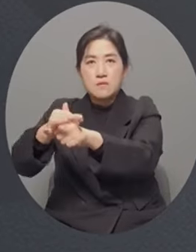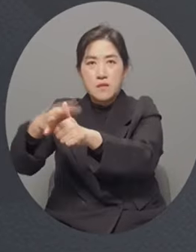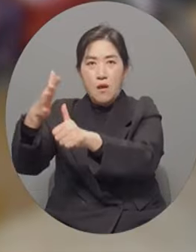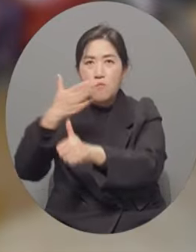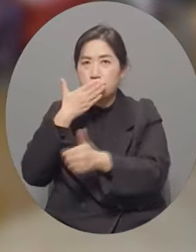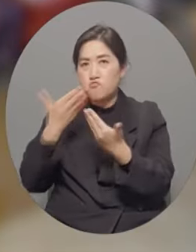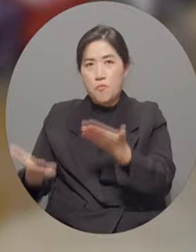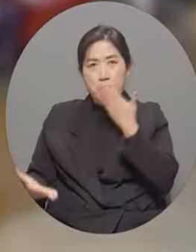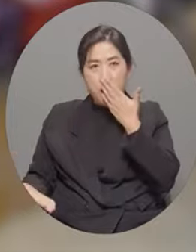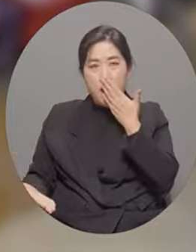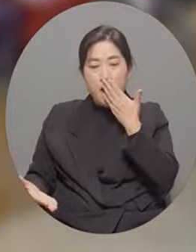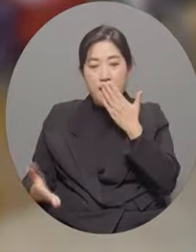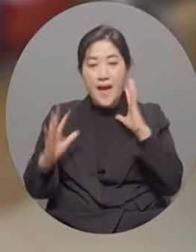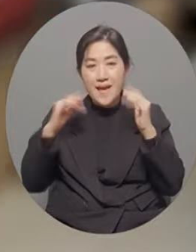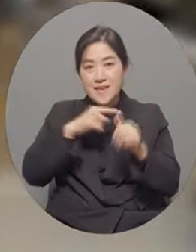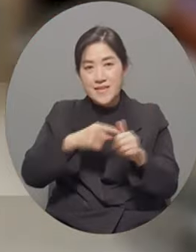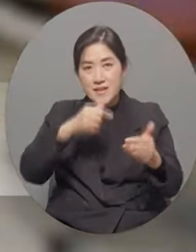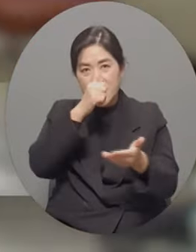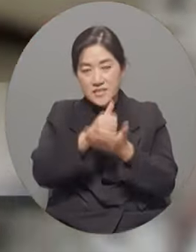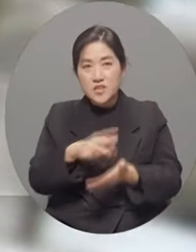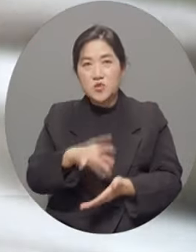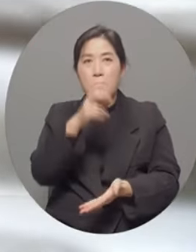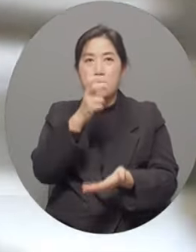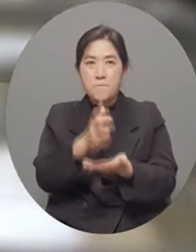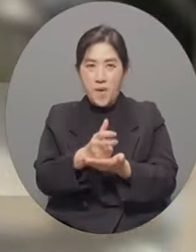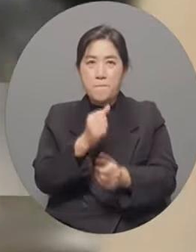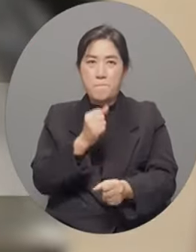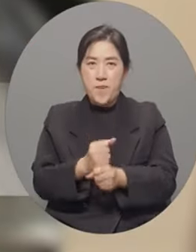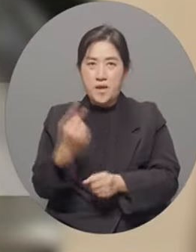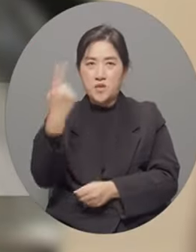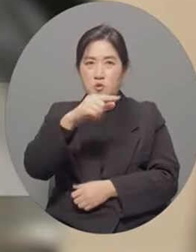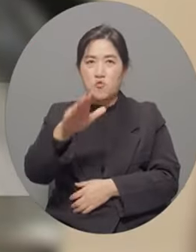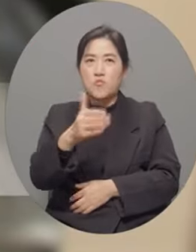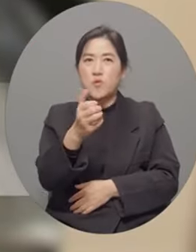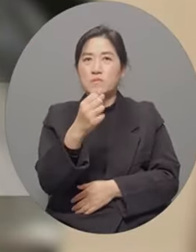없이 최소 5년 이상 징역, 최고 사형까지선고하게 되어 있습니다.